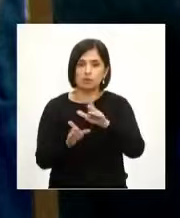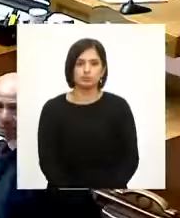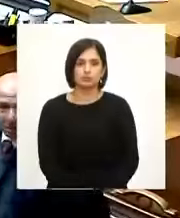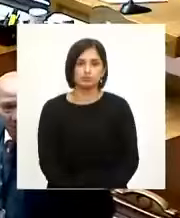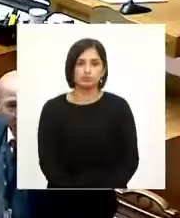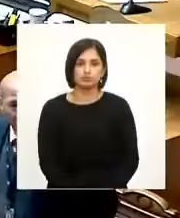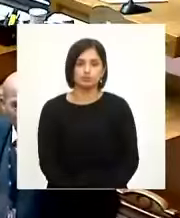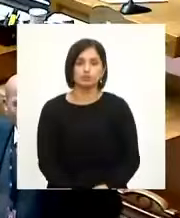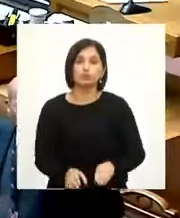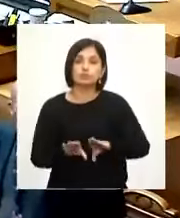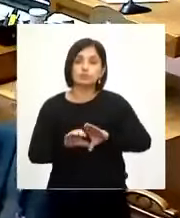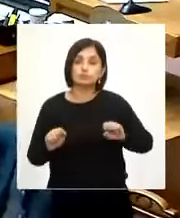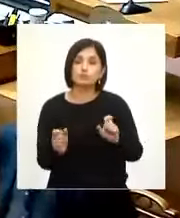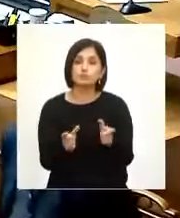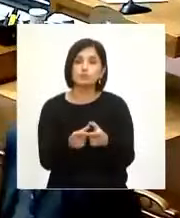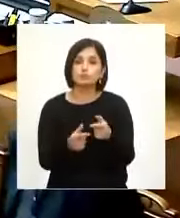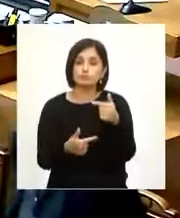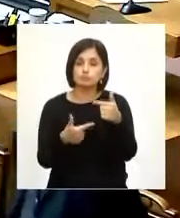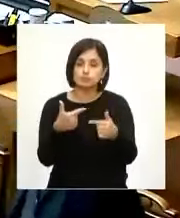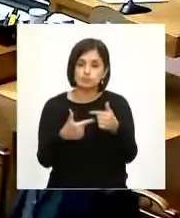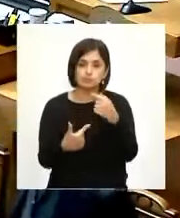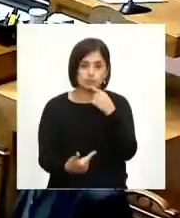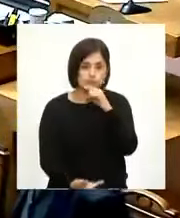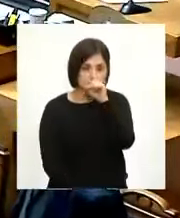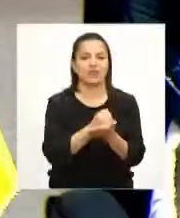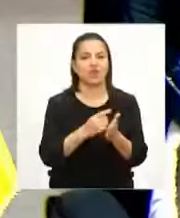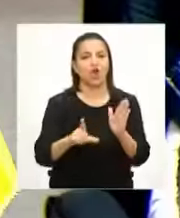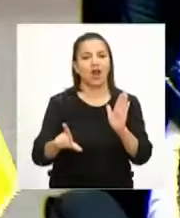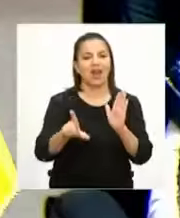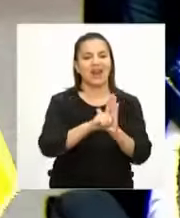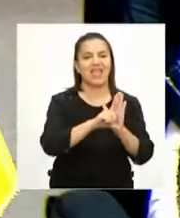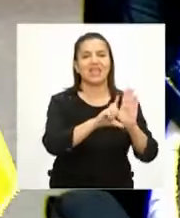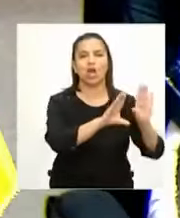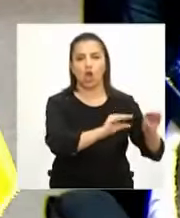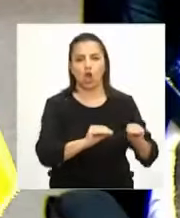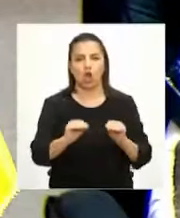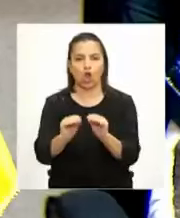de la votación inmediata en sala o su despacho a comisión No hay ninguna razón para que lleguemos